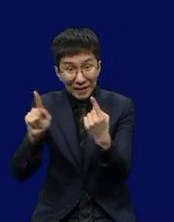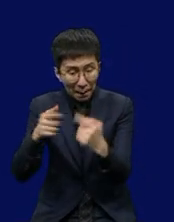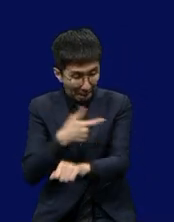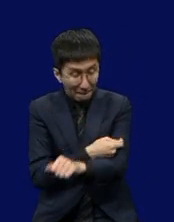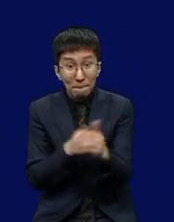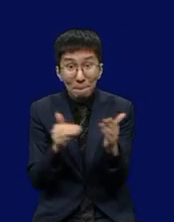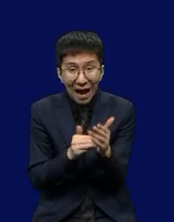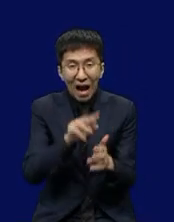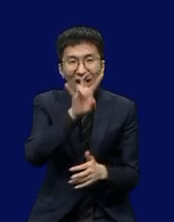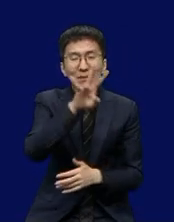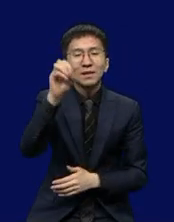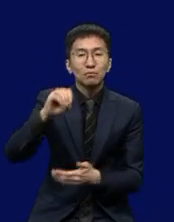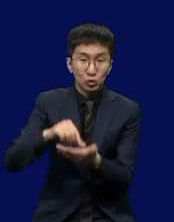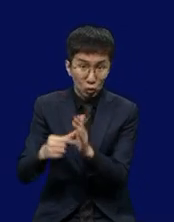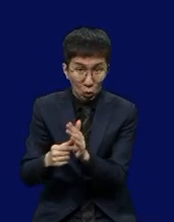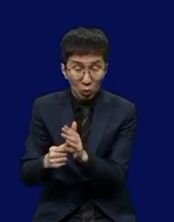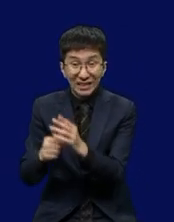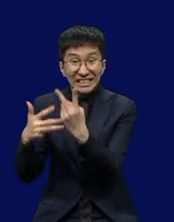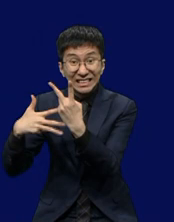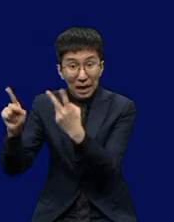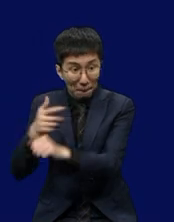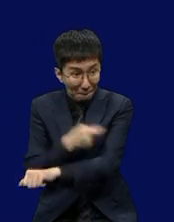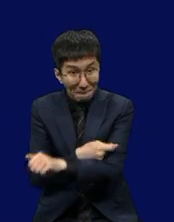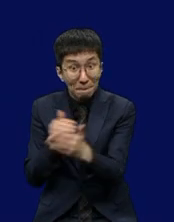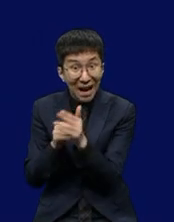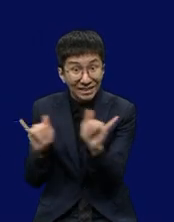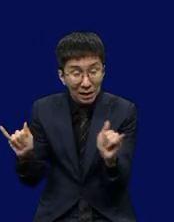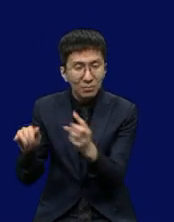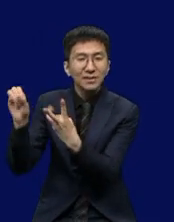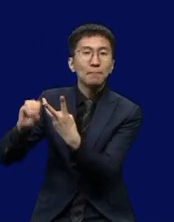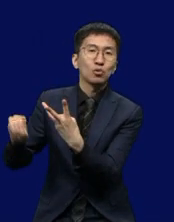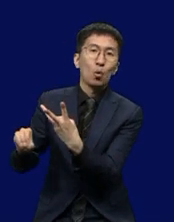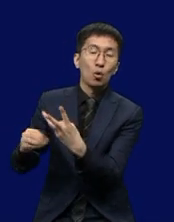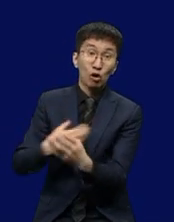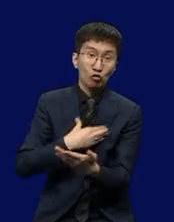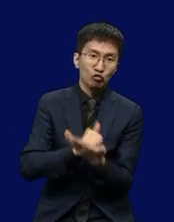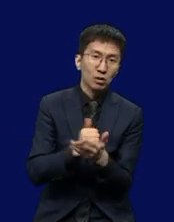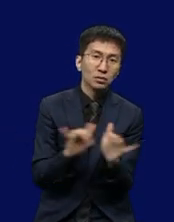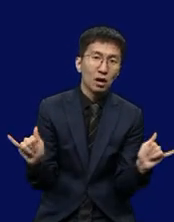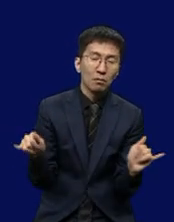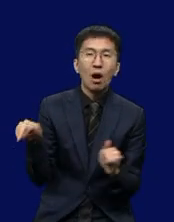2회 접종자는 3%에 불과했습니다. 위중증 환자 중 인공호흡기가 필요한 29명